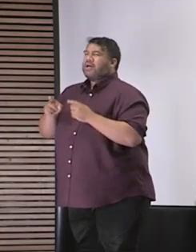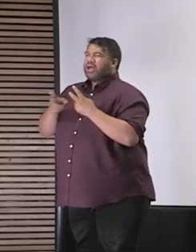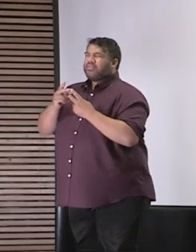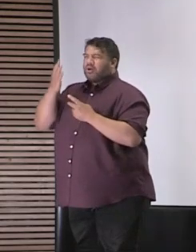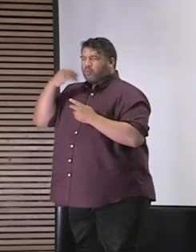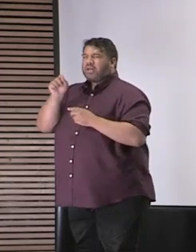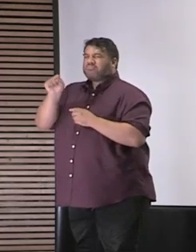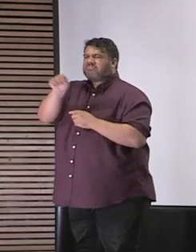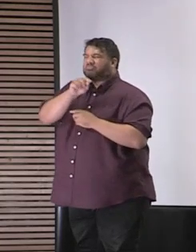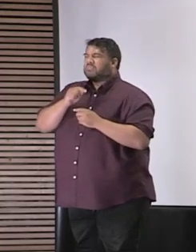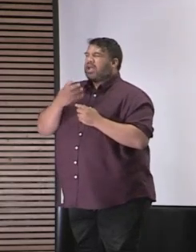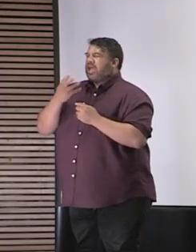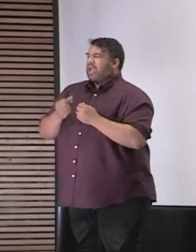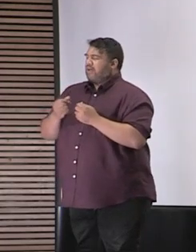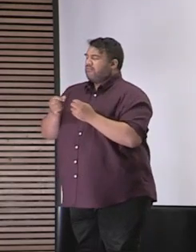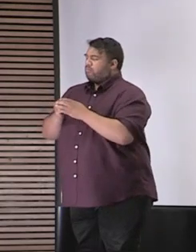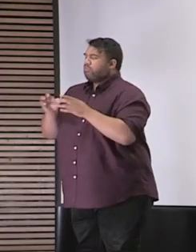número de casos asociados siguen siendo los mismos, aunque